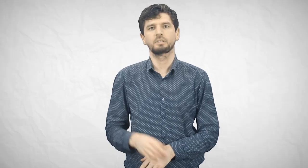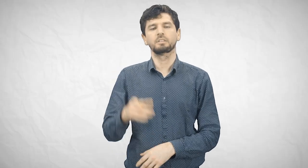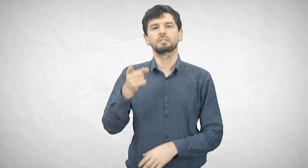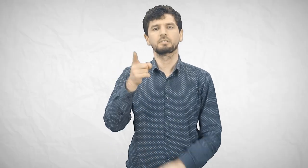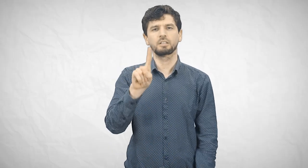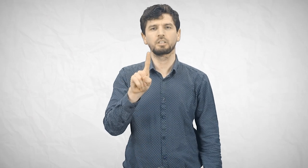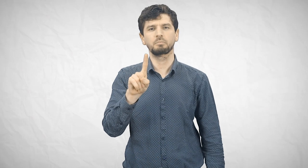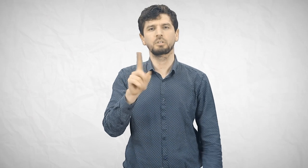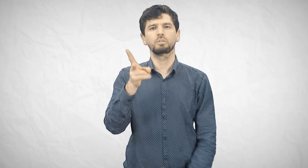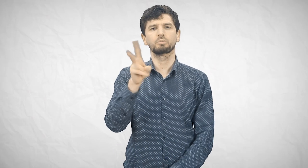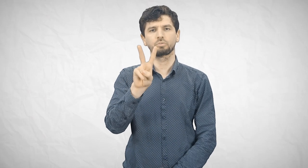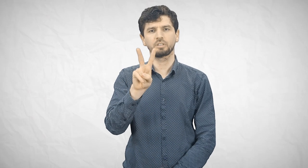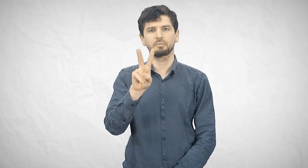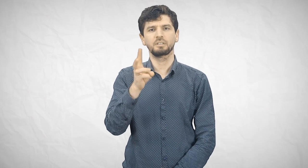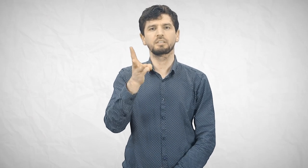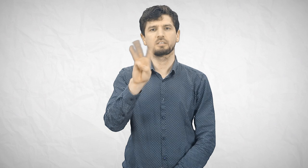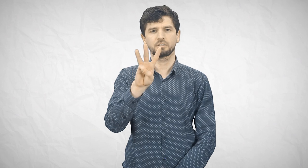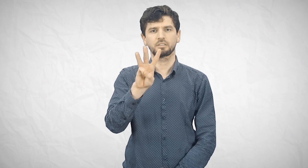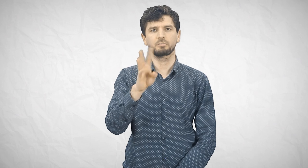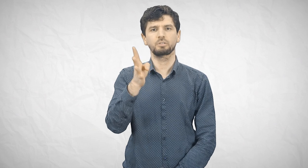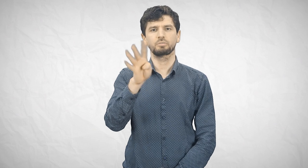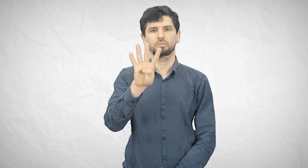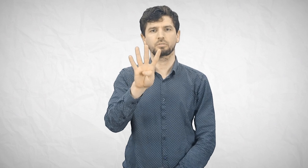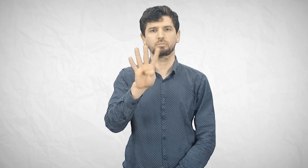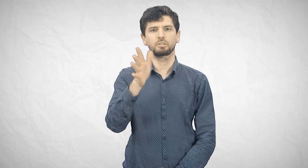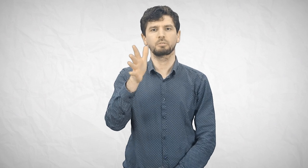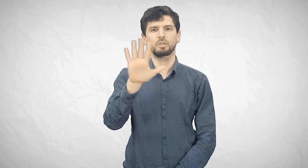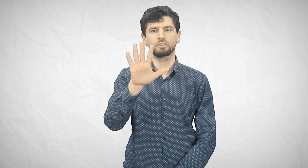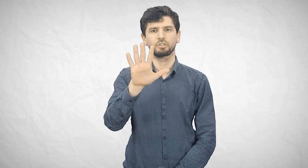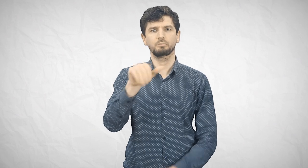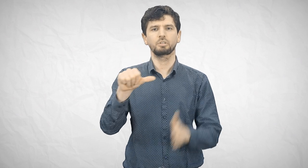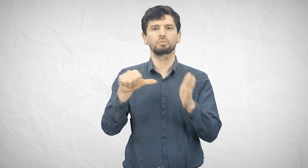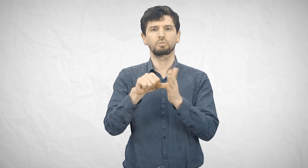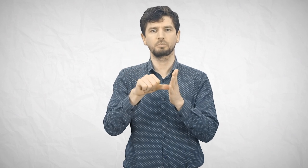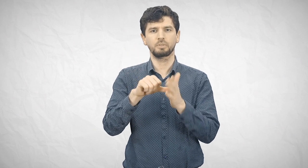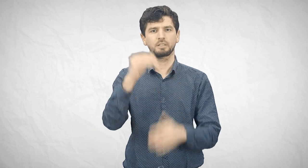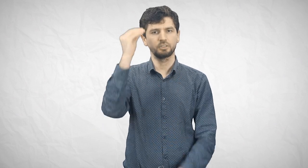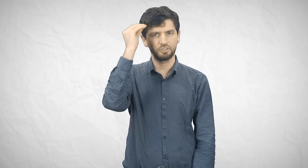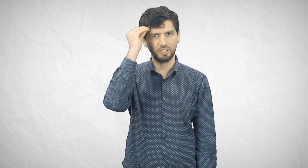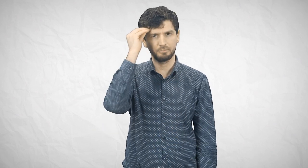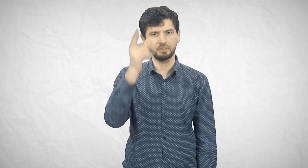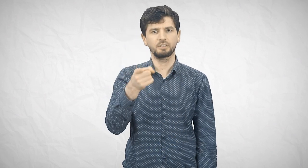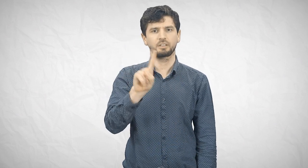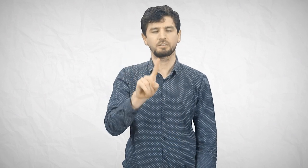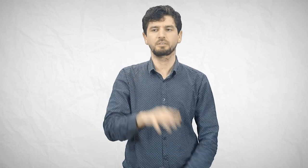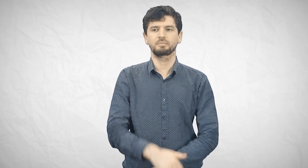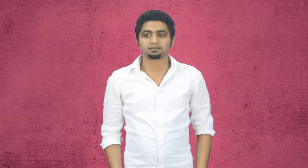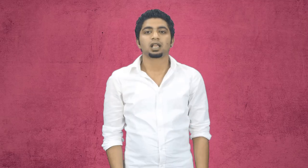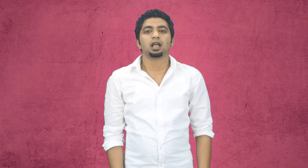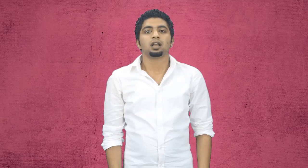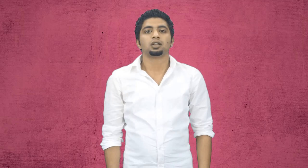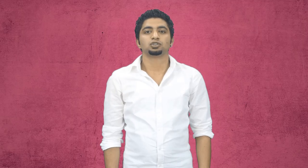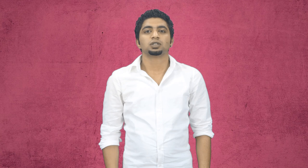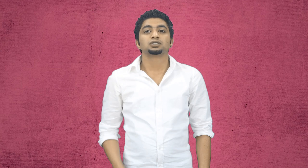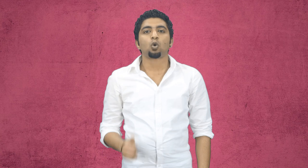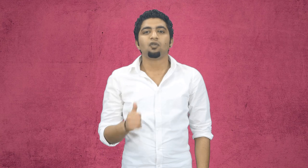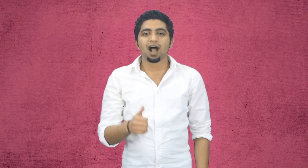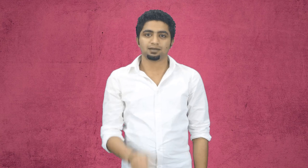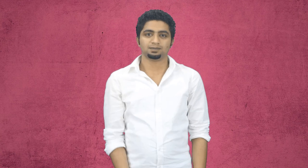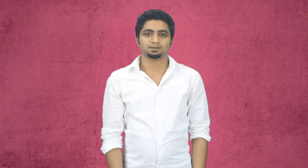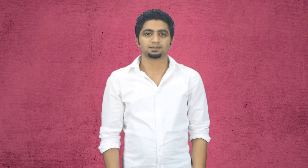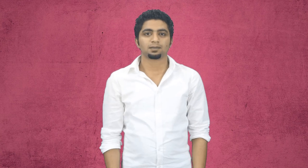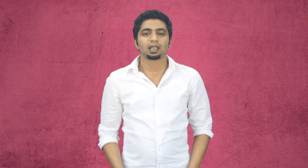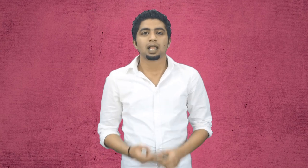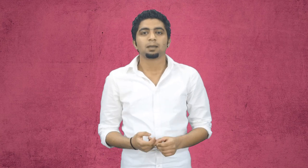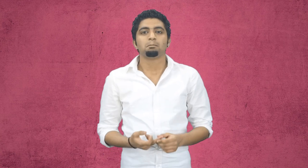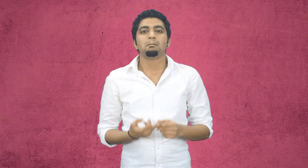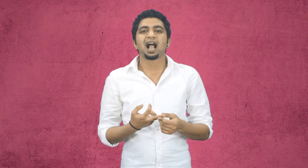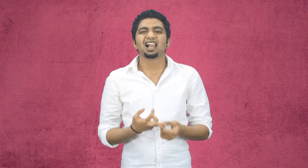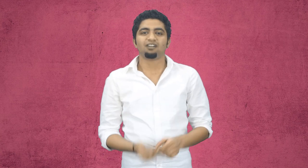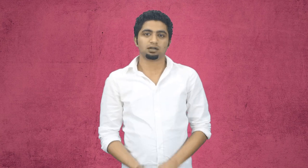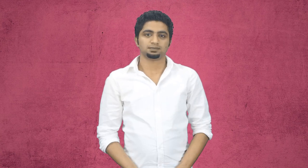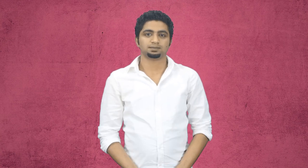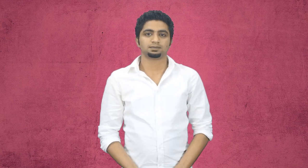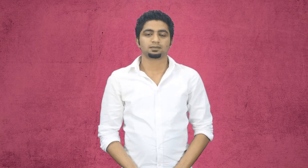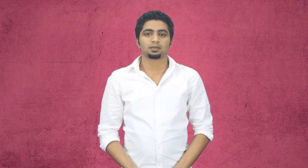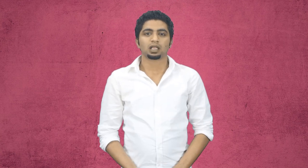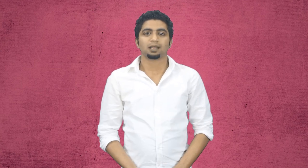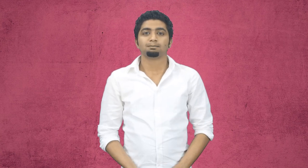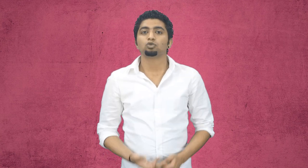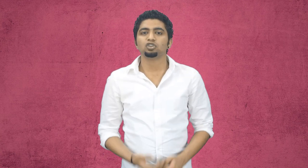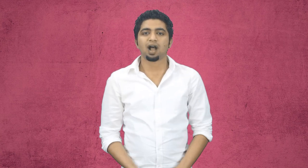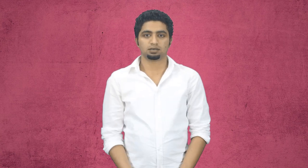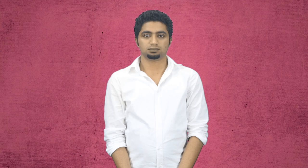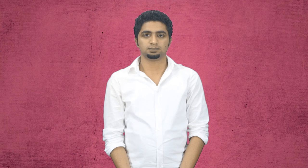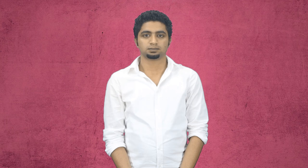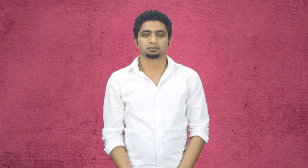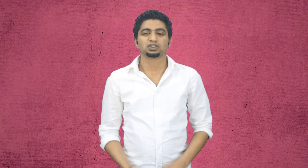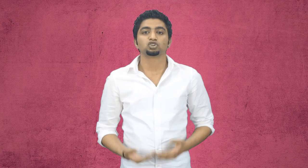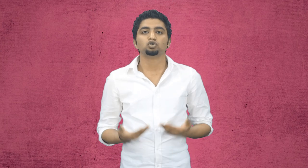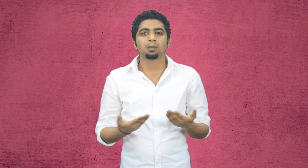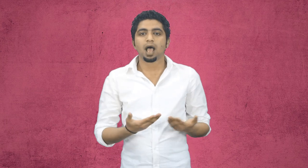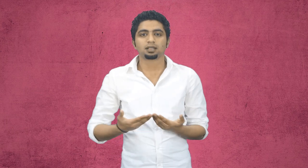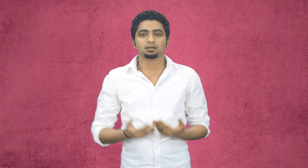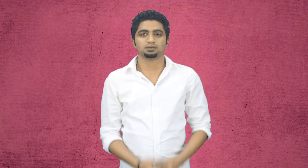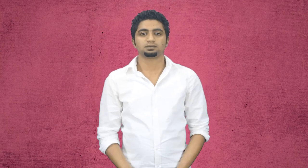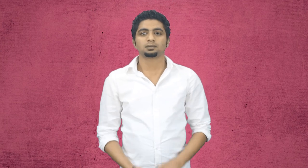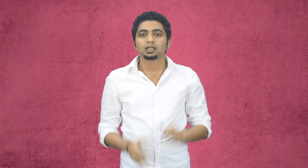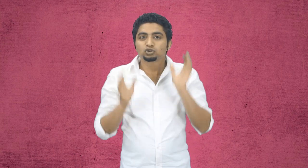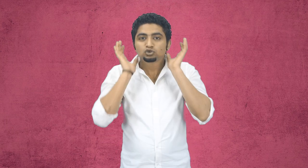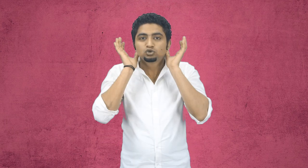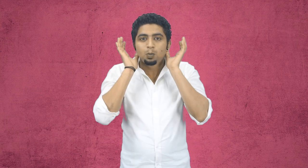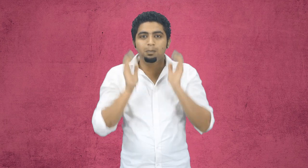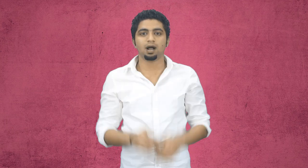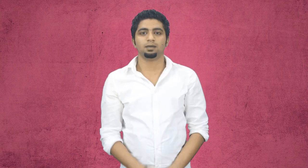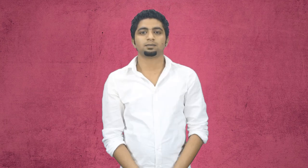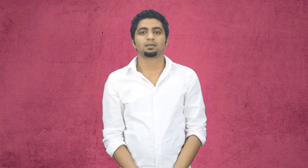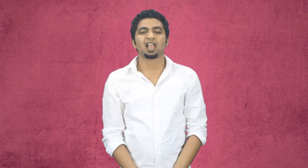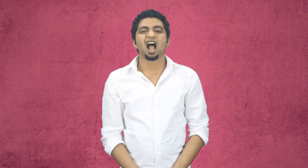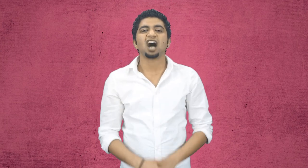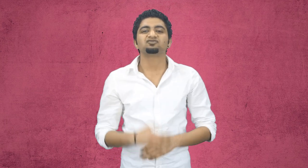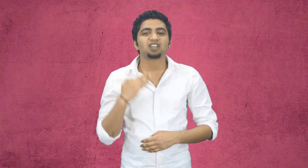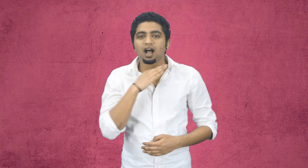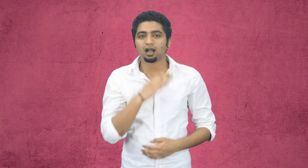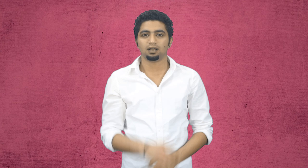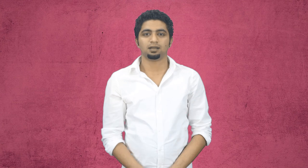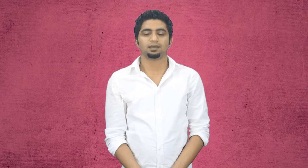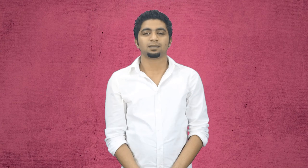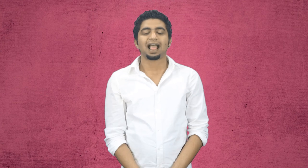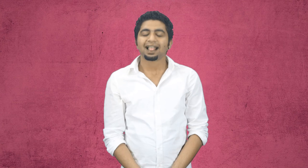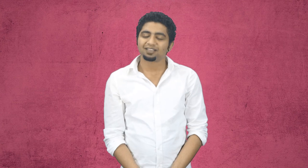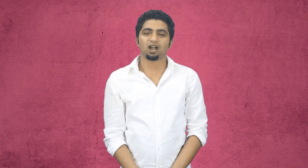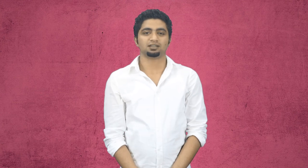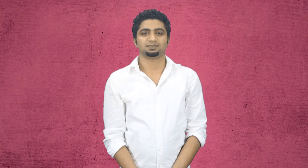Montag, Dienstag, Mittwoch, Dornnerstag, Freitag, Samstag und Sonntag